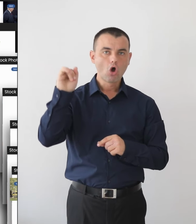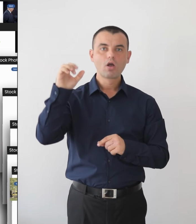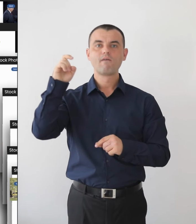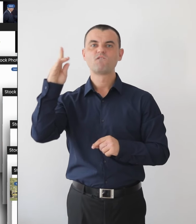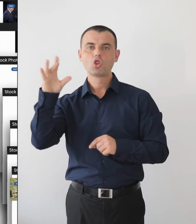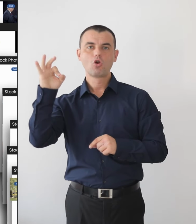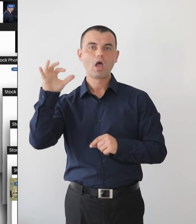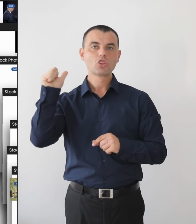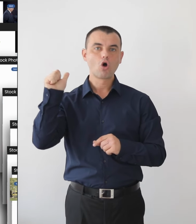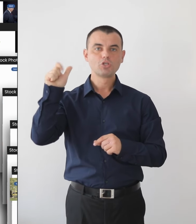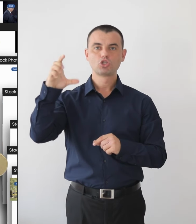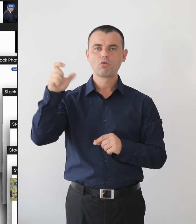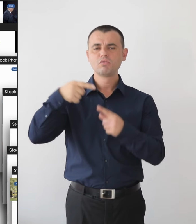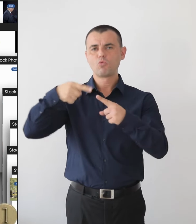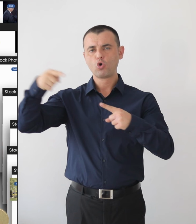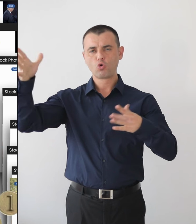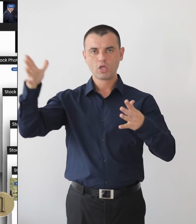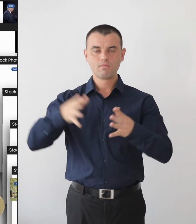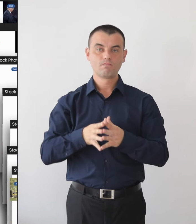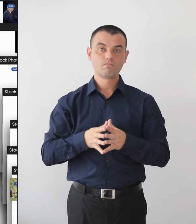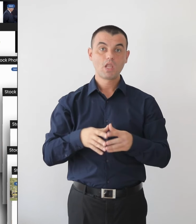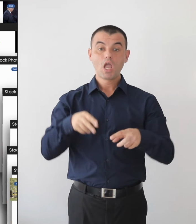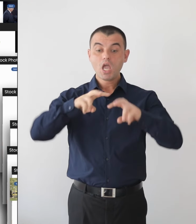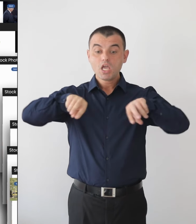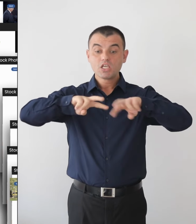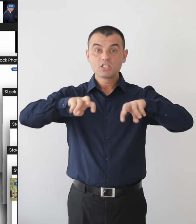Bigstock, Fotolia, Adobe stock и много други.